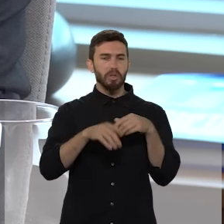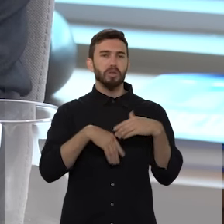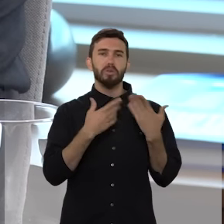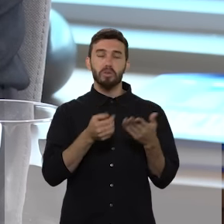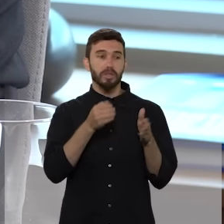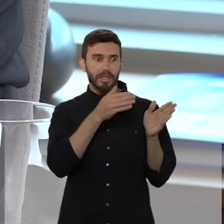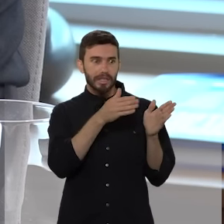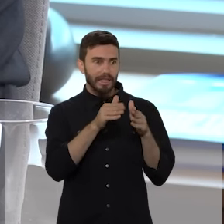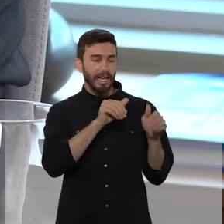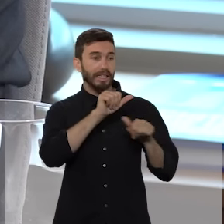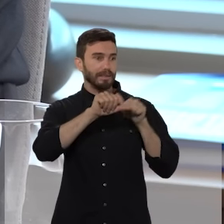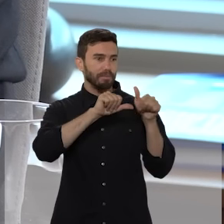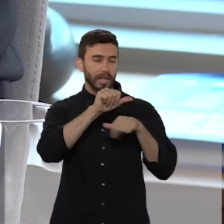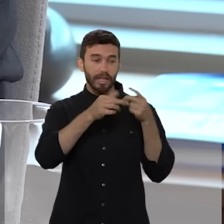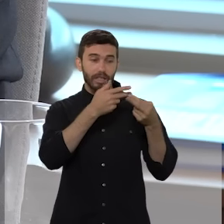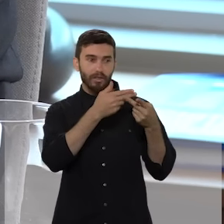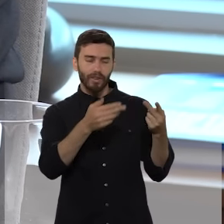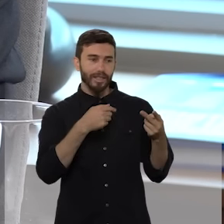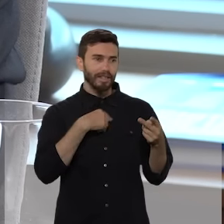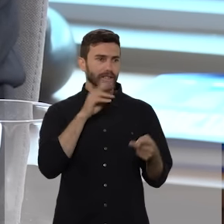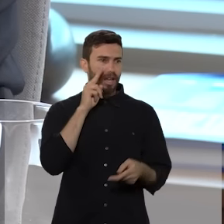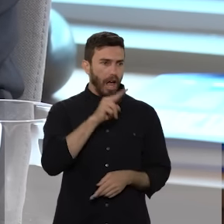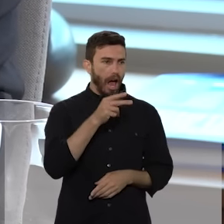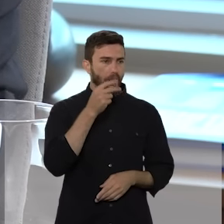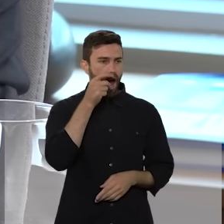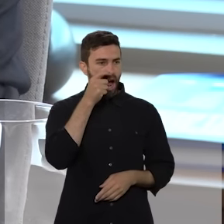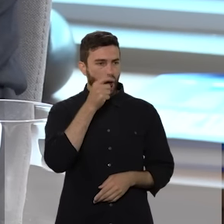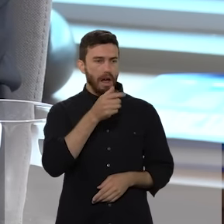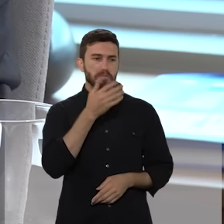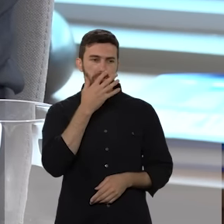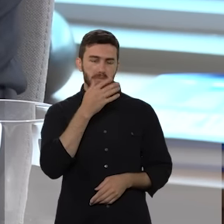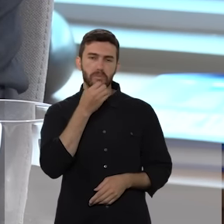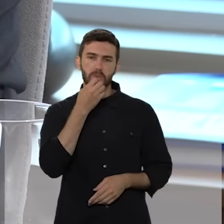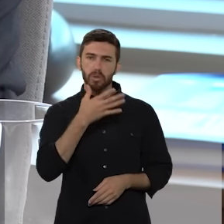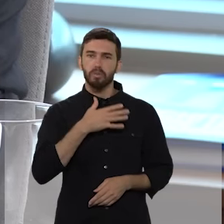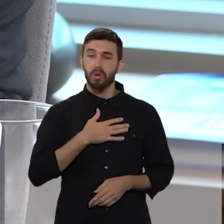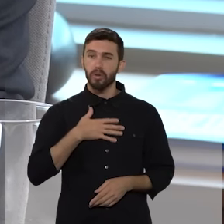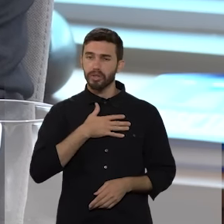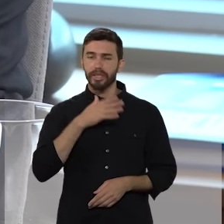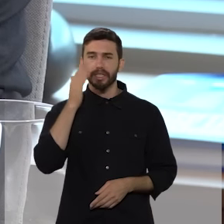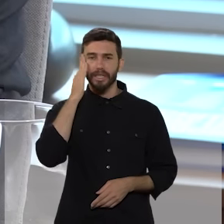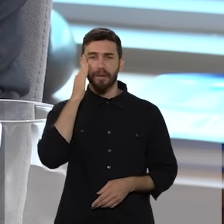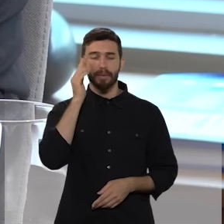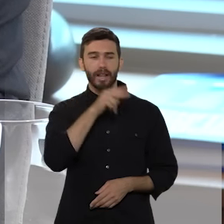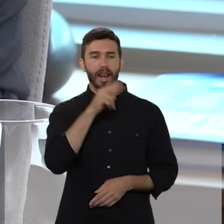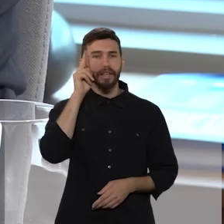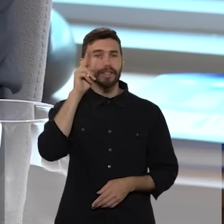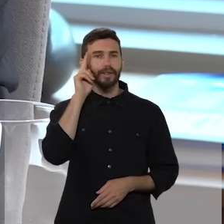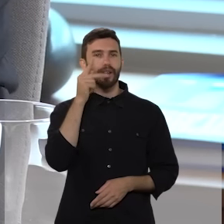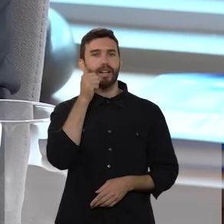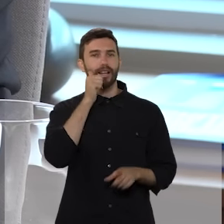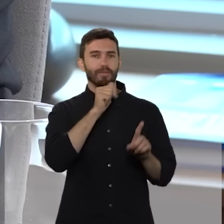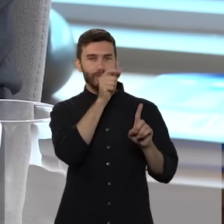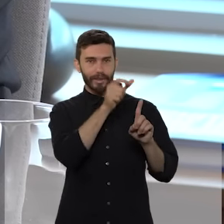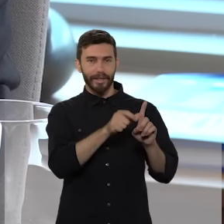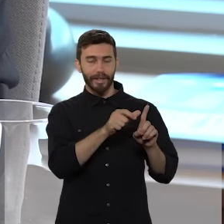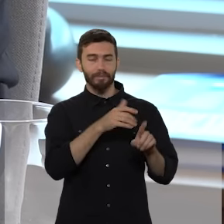muito bonita e confesso que eu sabia, gosto dela, mas não sabia profundamente a história de vida dela e é sensacional, ela deixou um legado muito importante para isso.